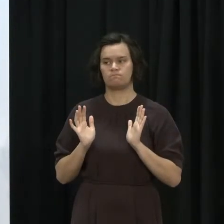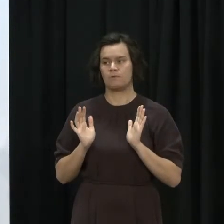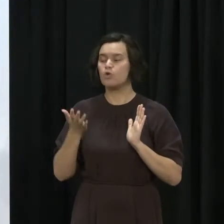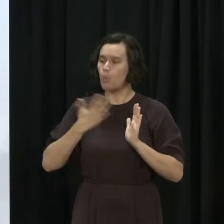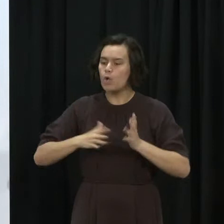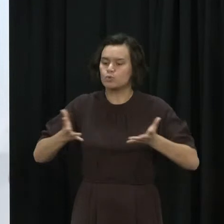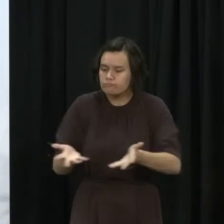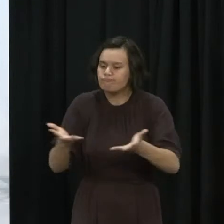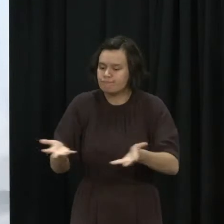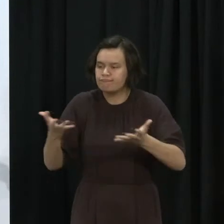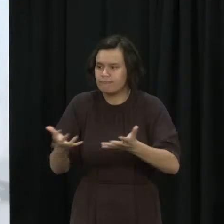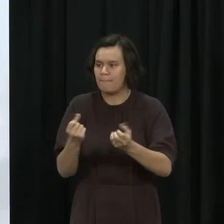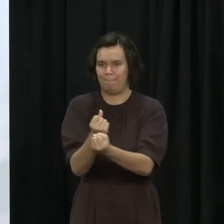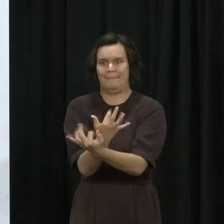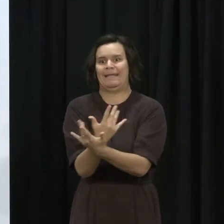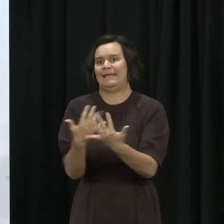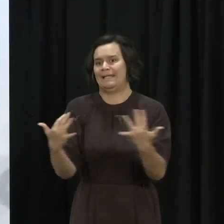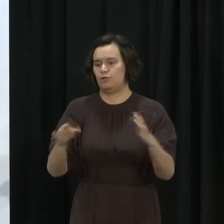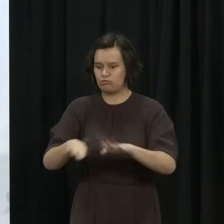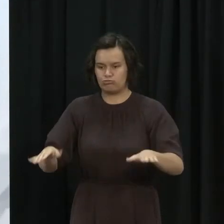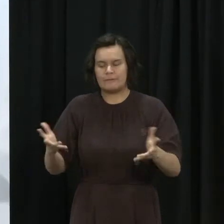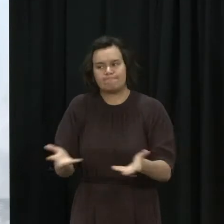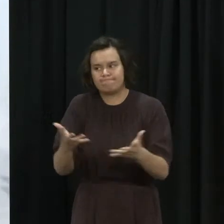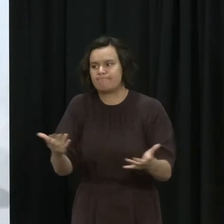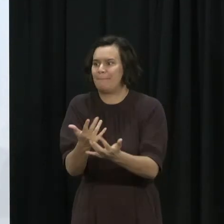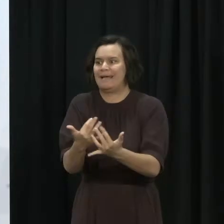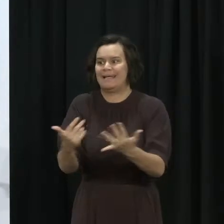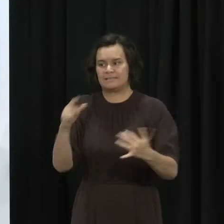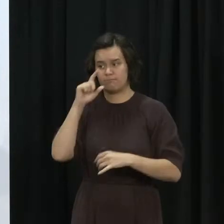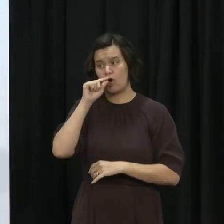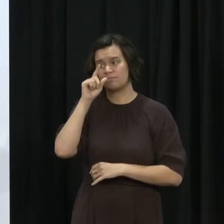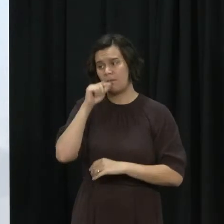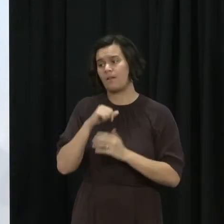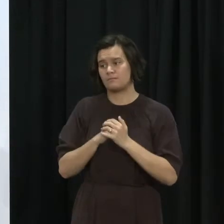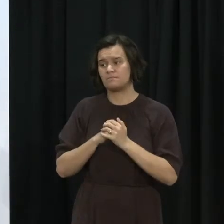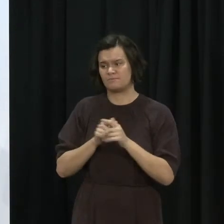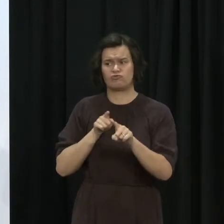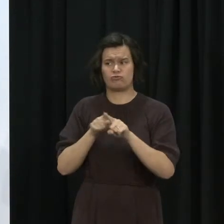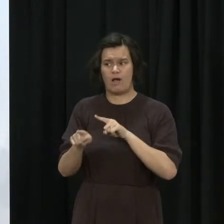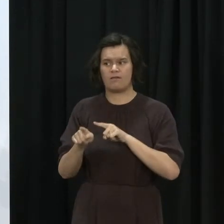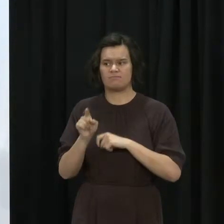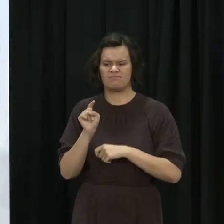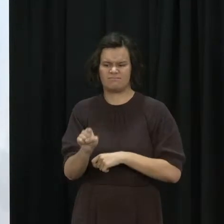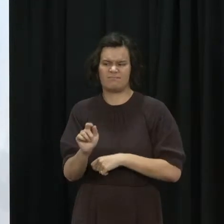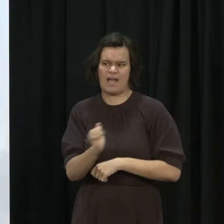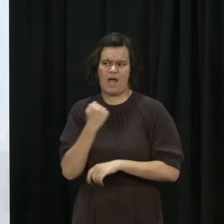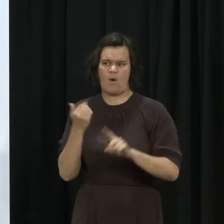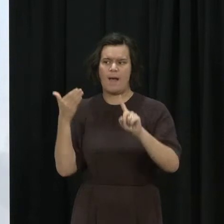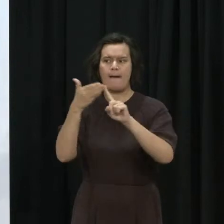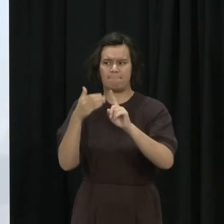pera. Kaore matou i te